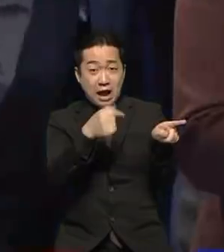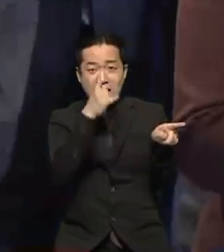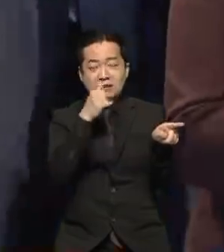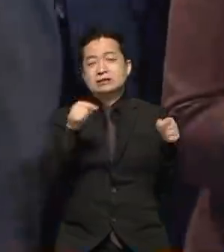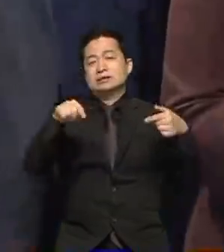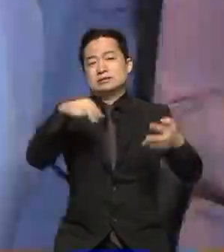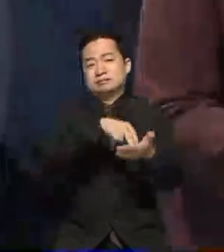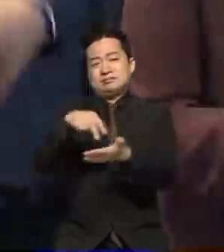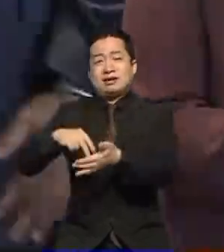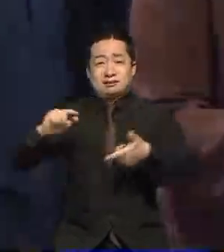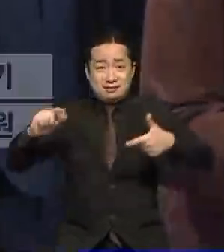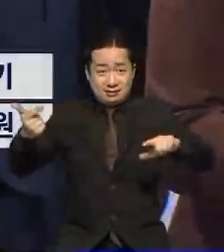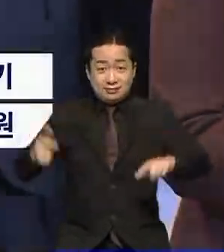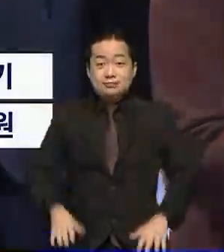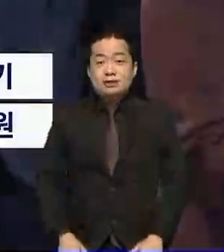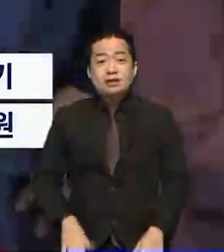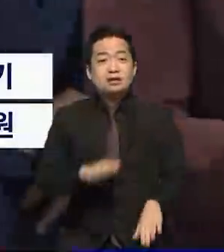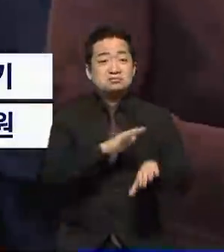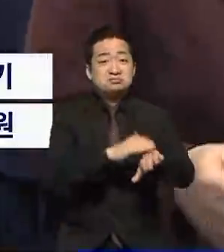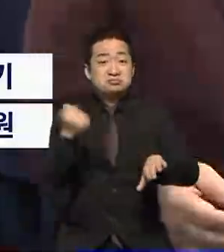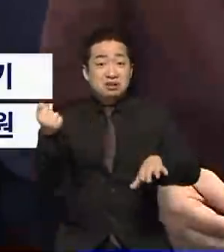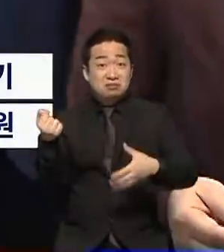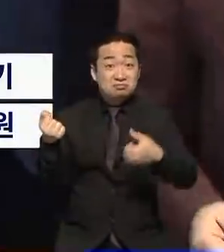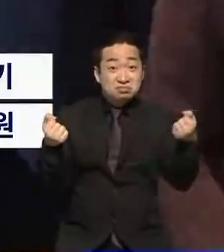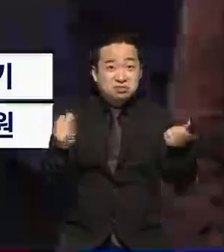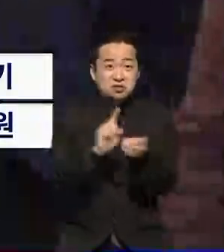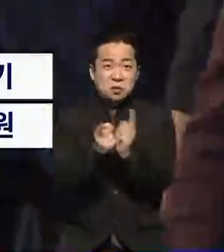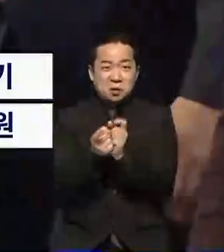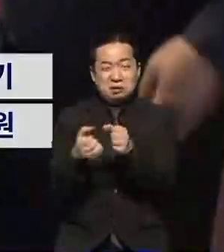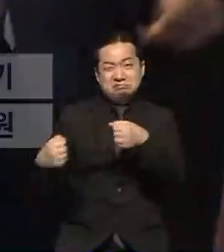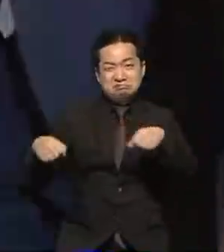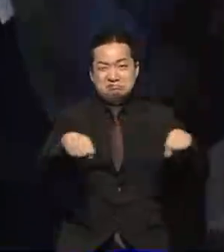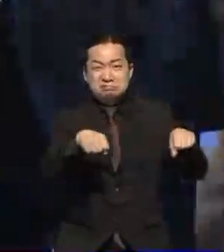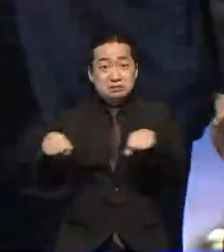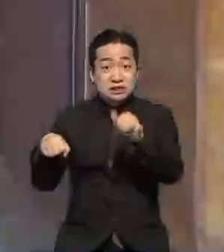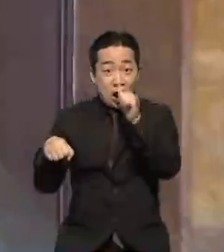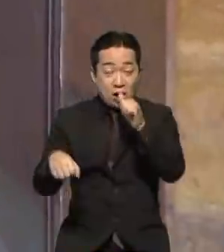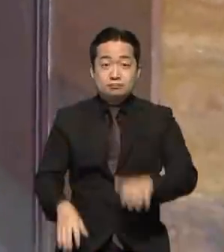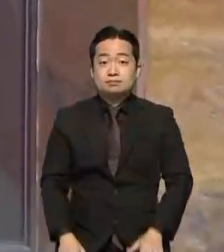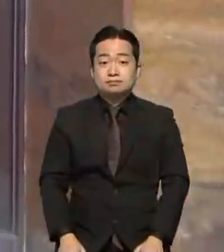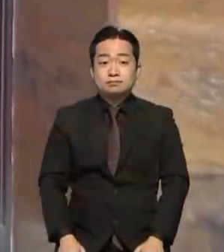여야의 주도권, 나아가 각자 대선 후보의